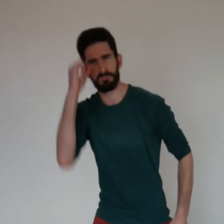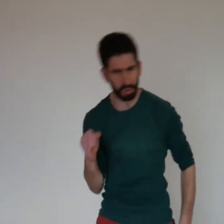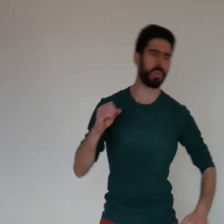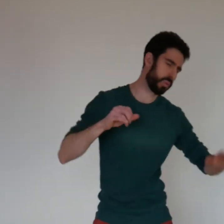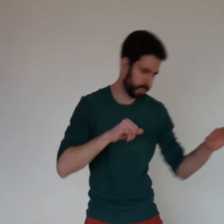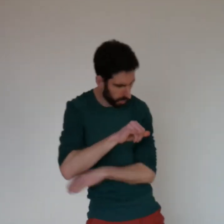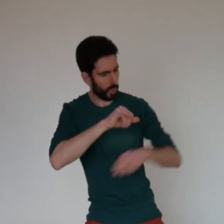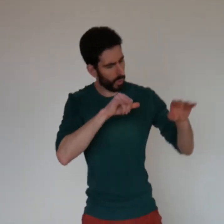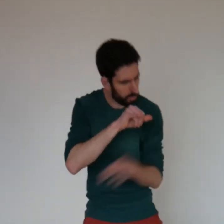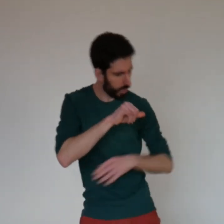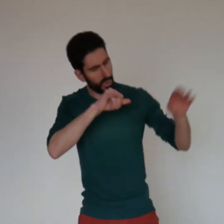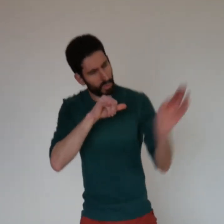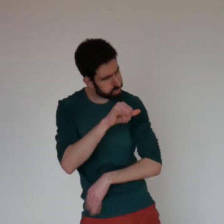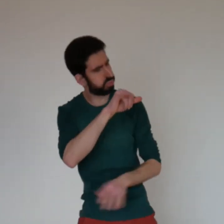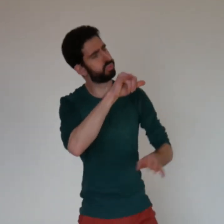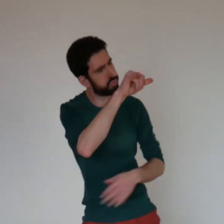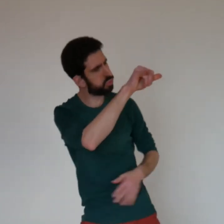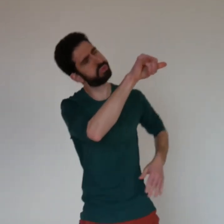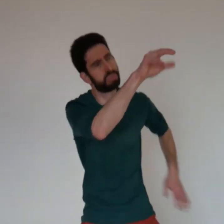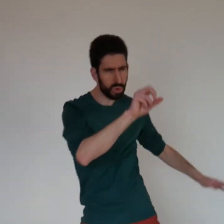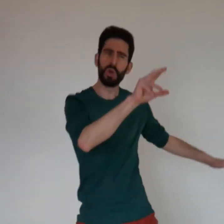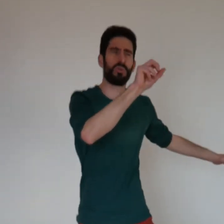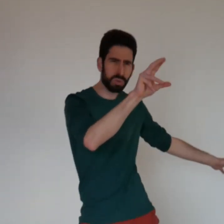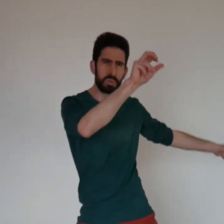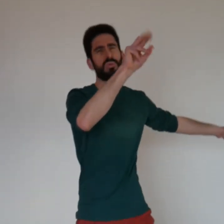Yes, je vais prendre l'avion pour voyager !